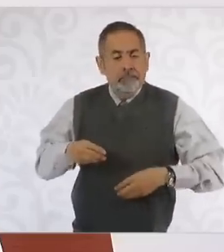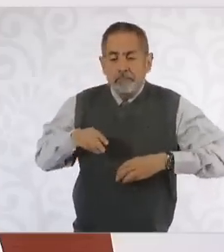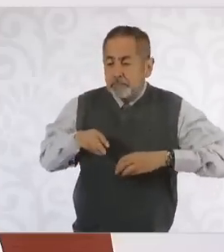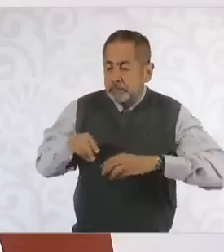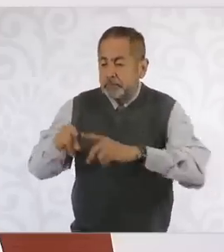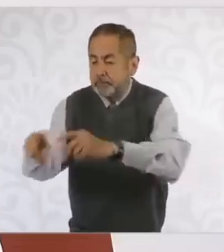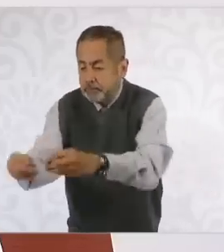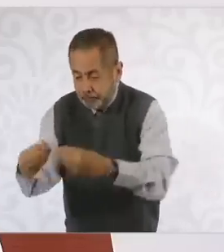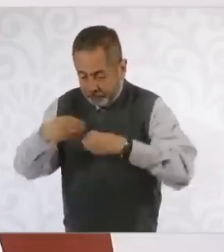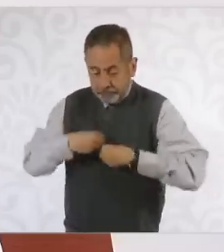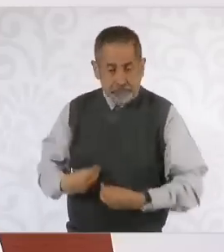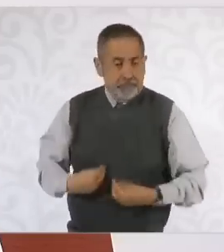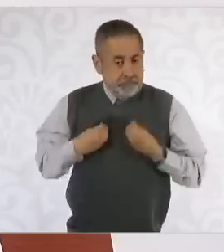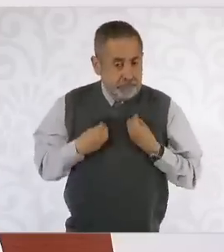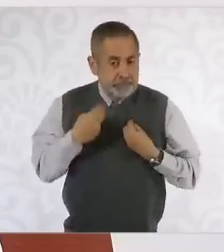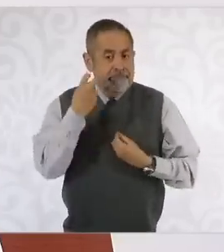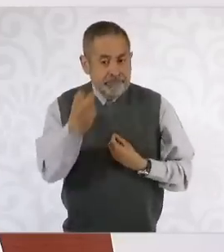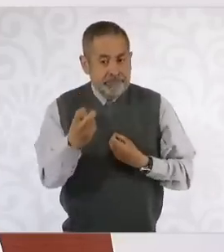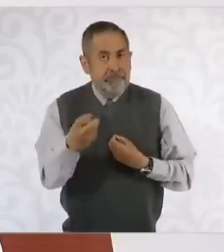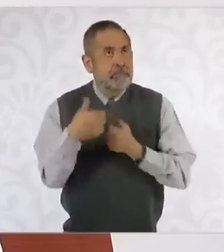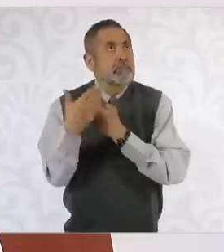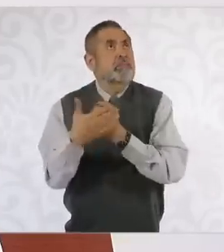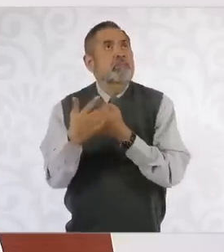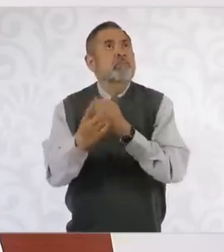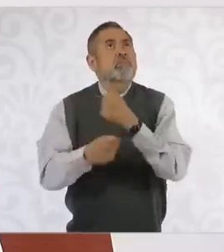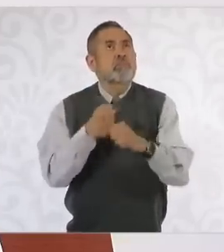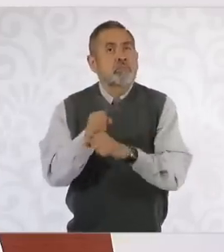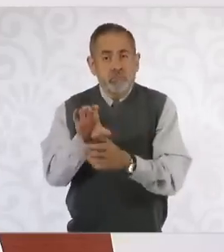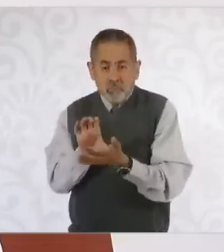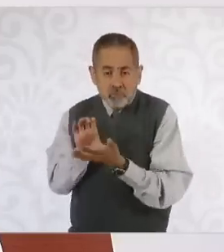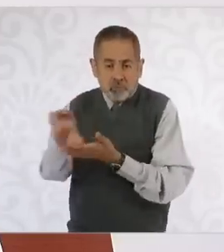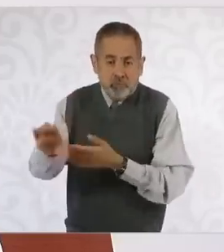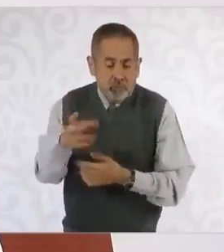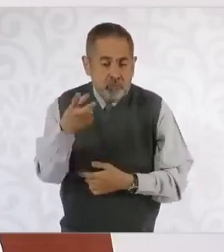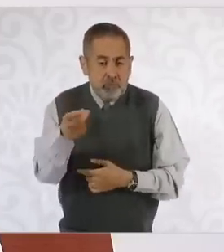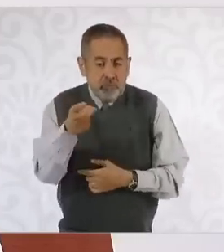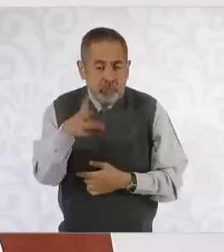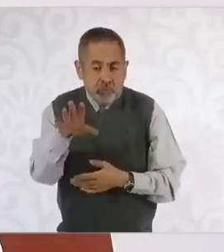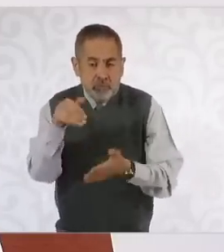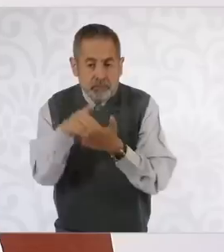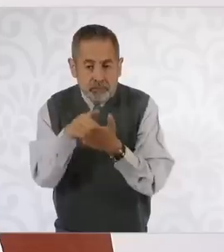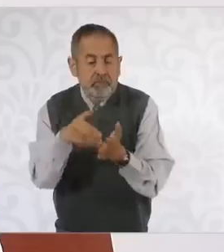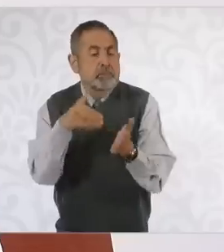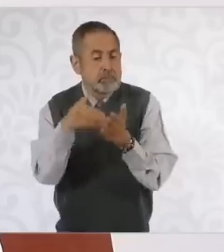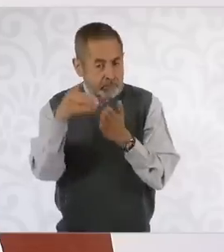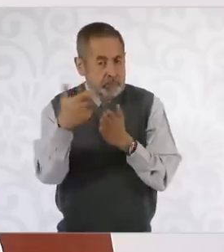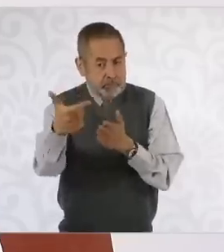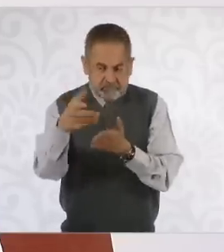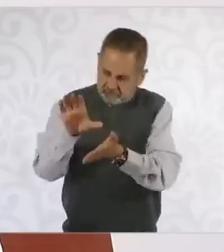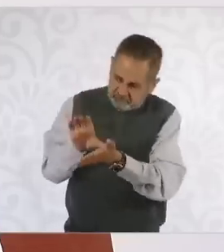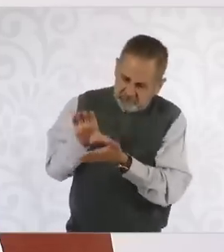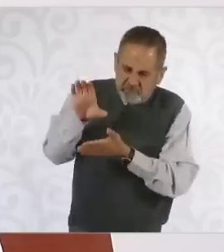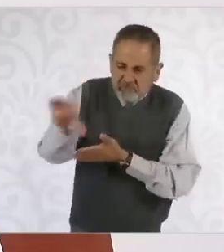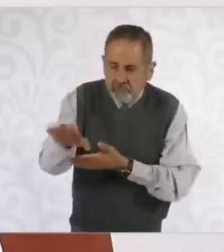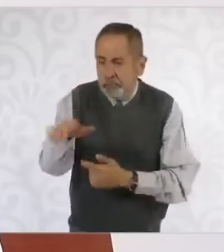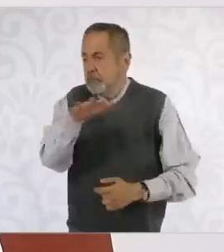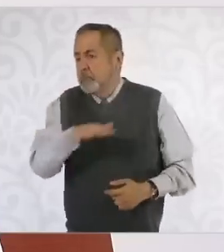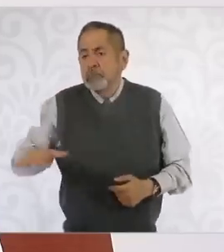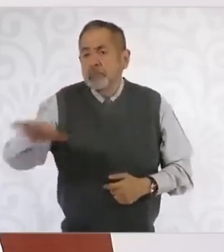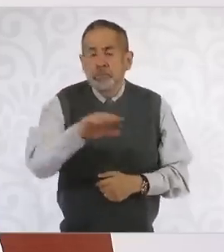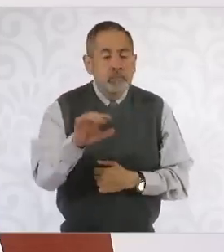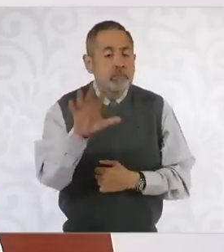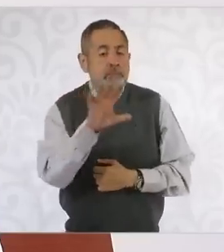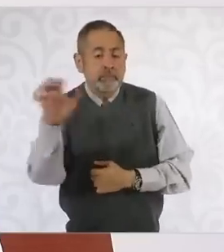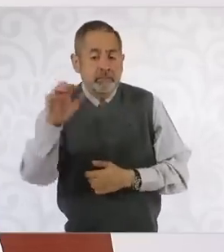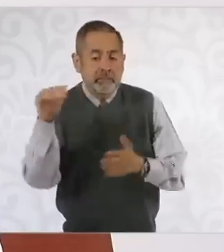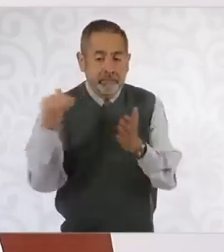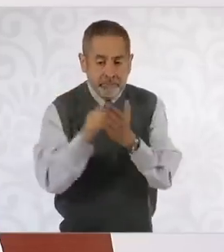le vamos a destinar cerca de 39000 millones de pesos para 500,000 familias casi 500,000